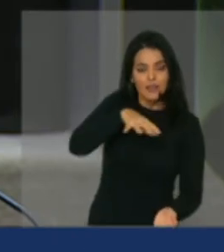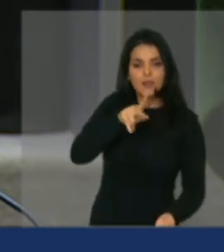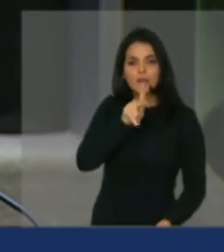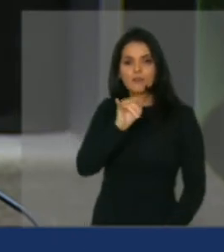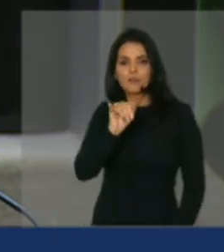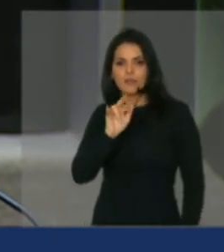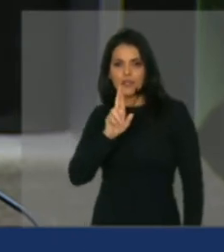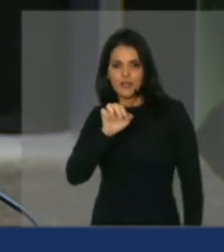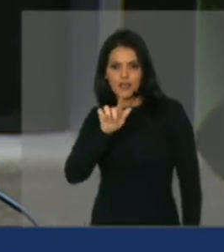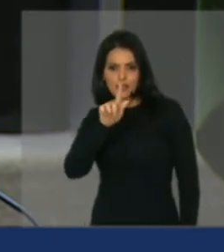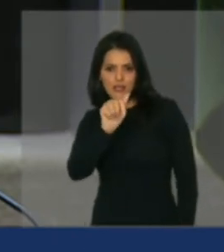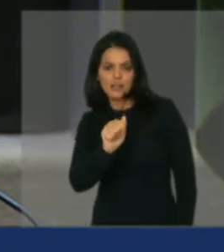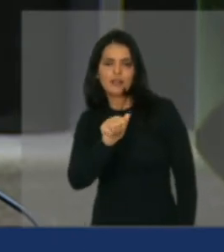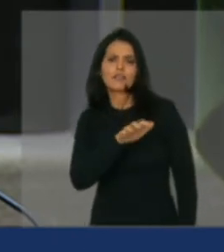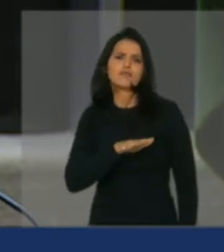PIRANGA, PARA REGIÃO É ...